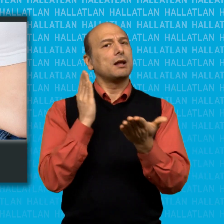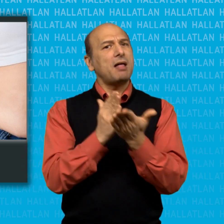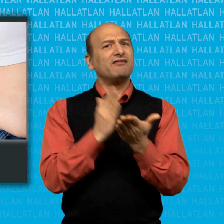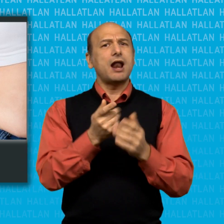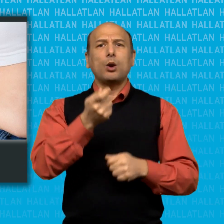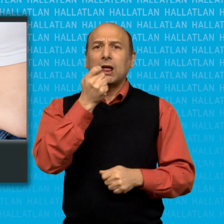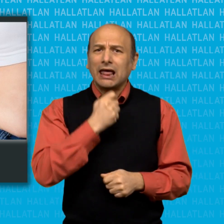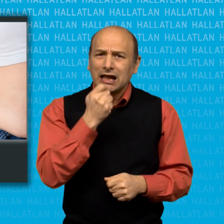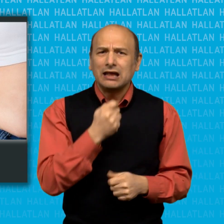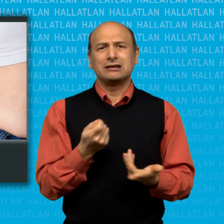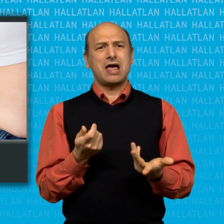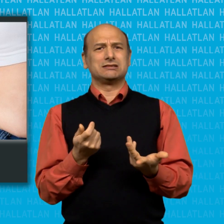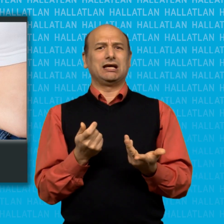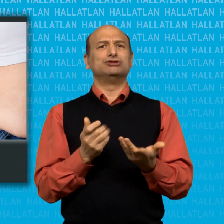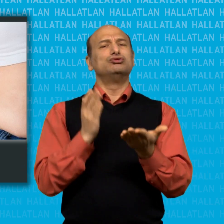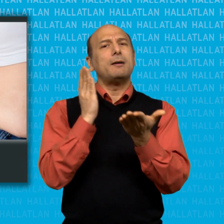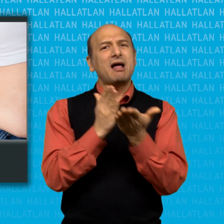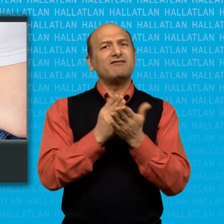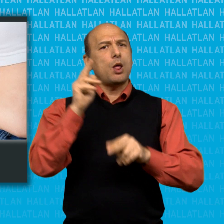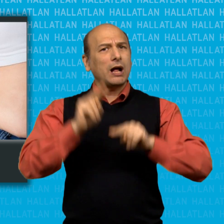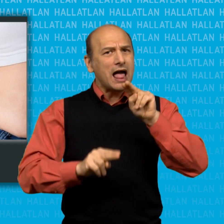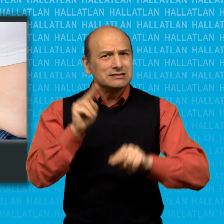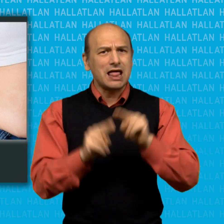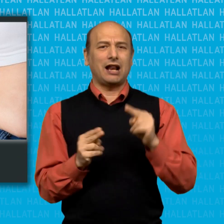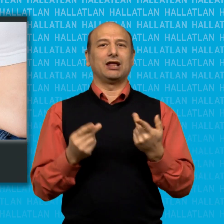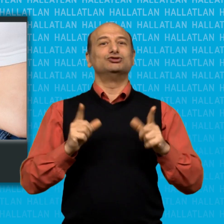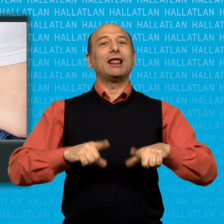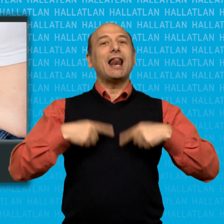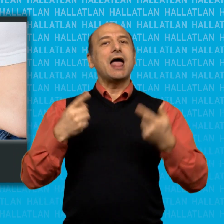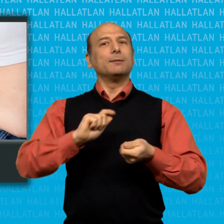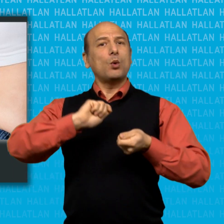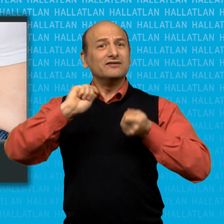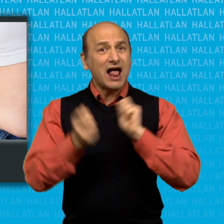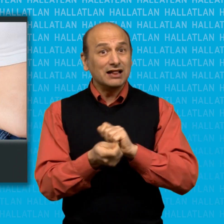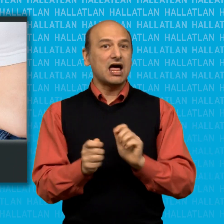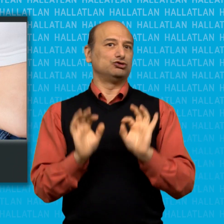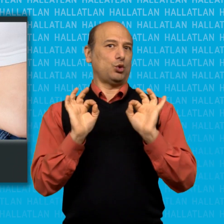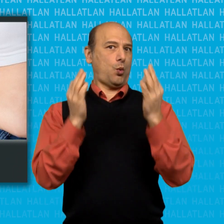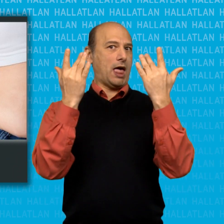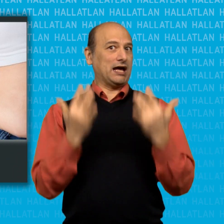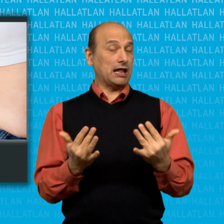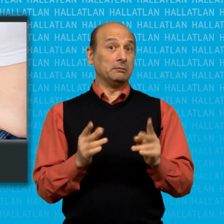Megfelelő kezelés, azaz életmódváltás esetén igen jók,